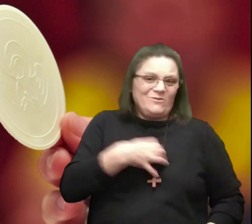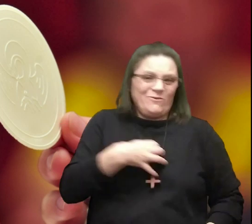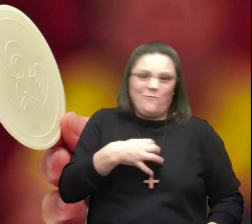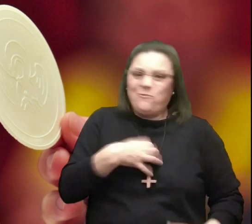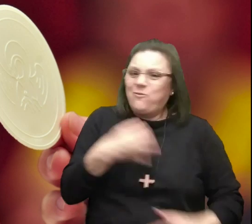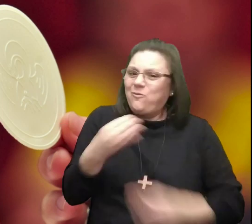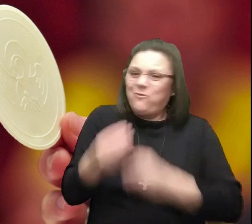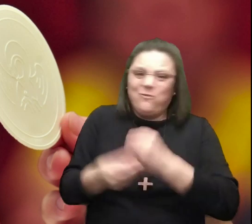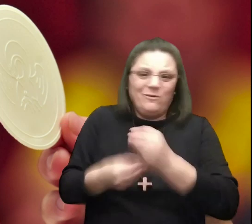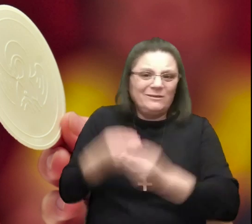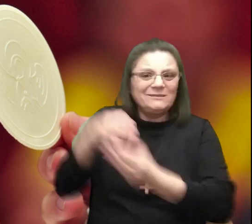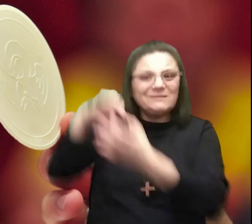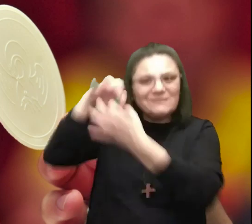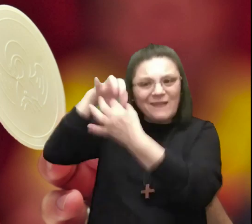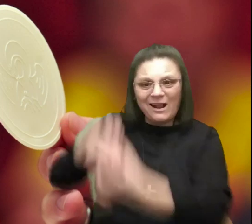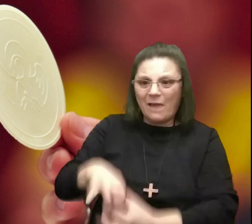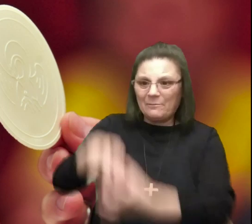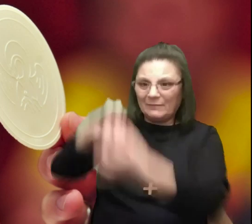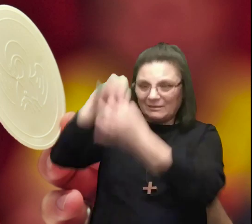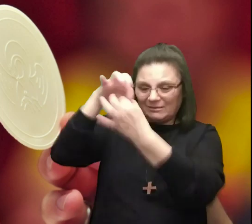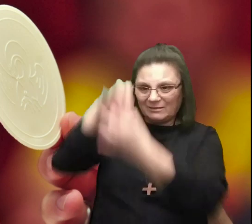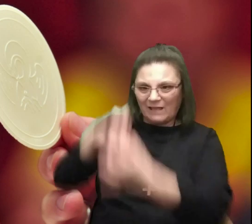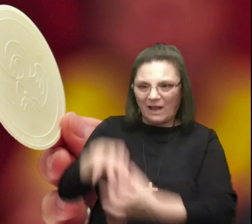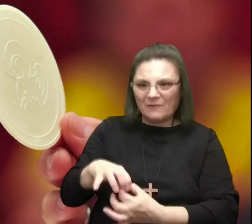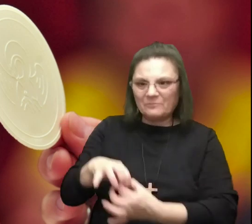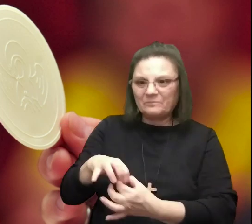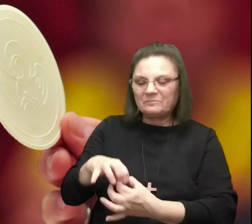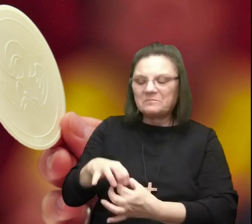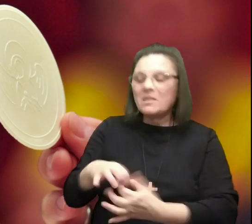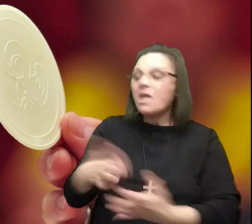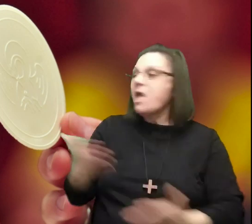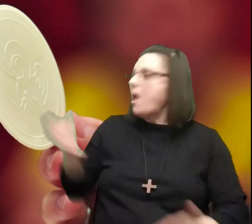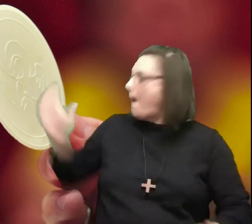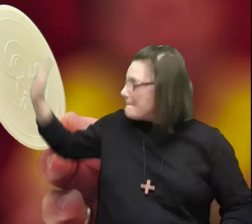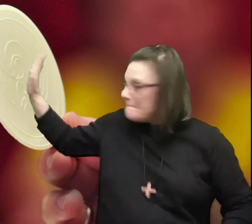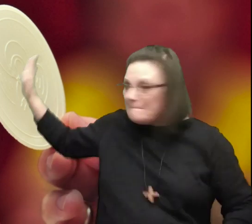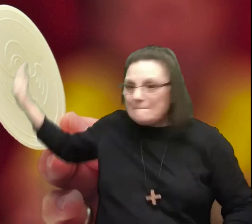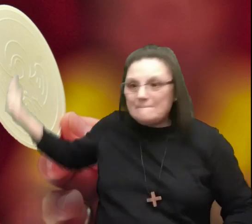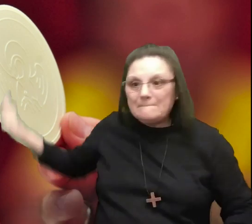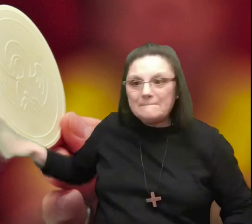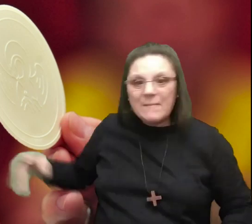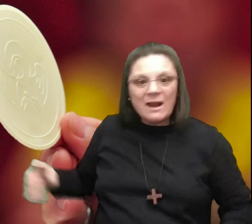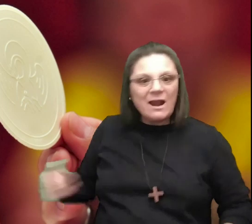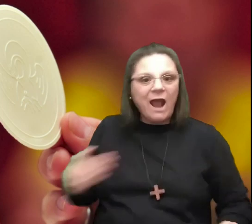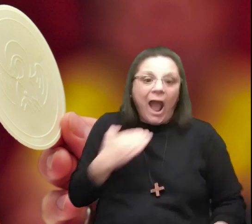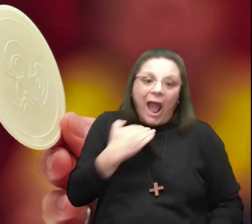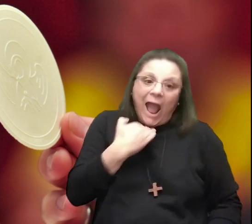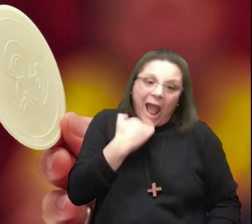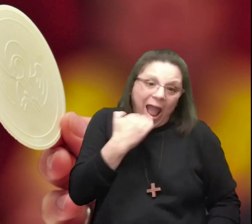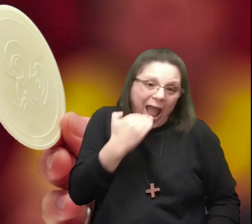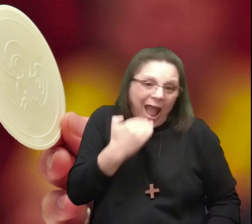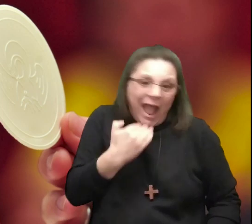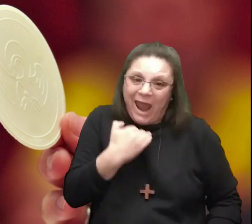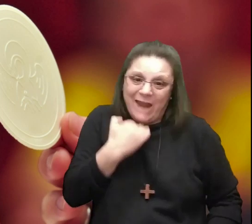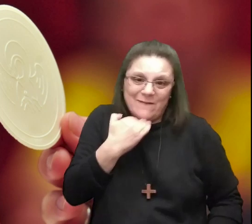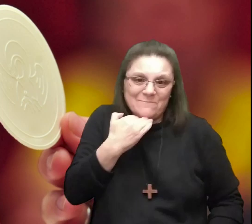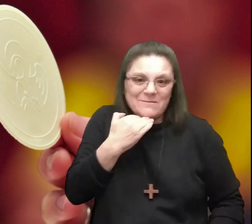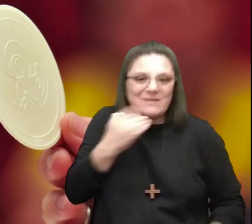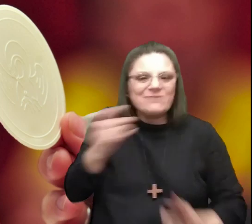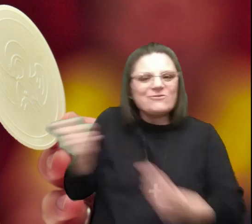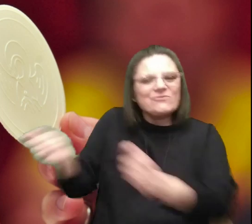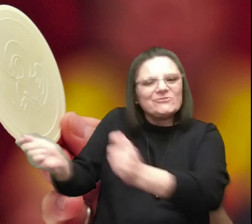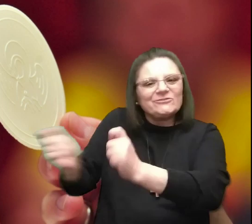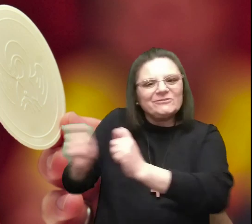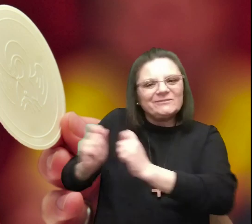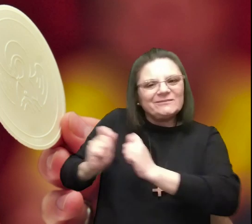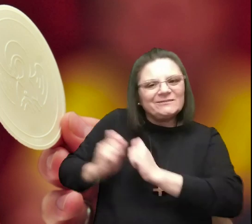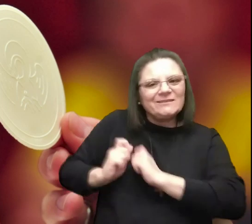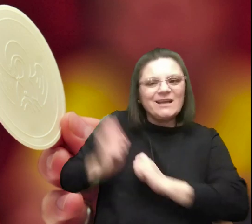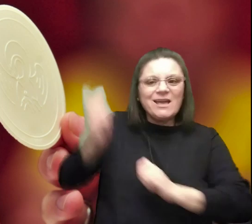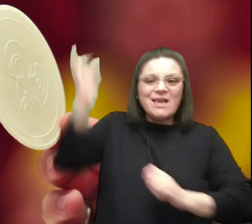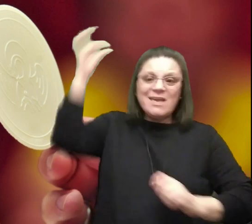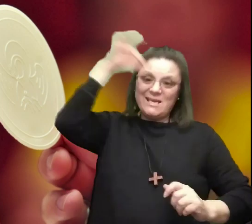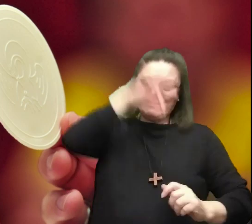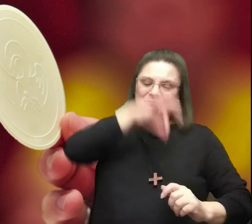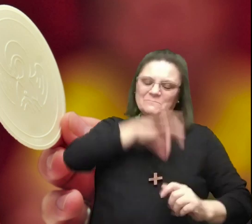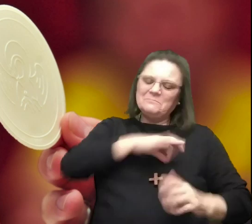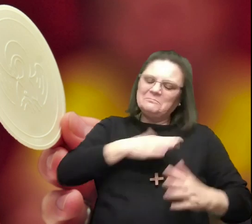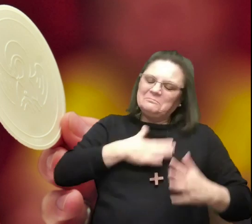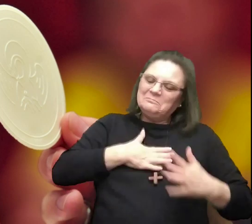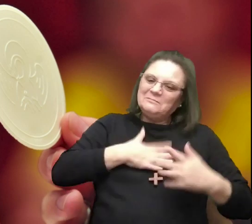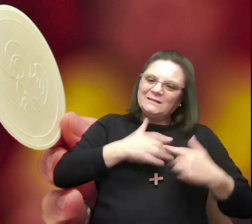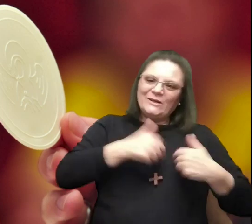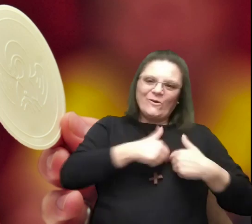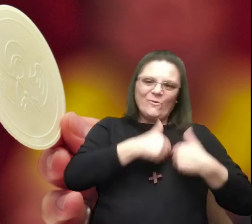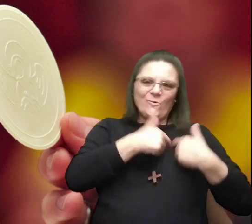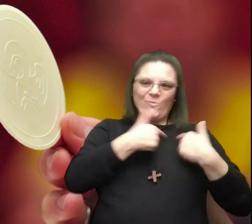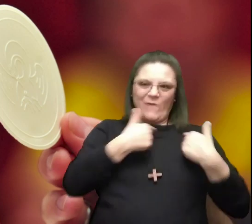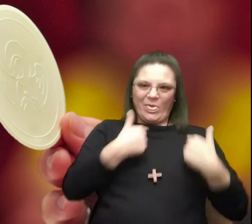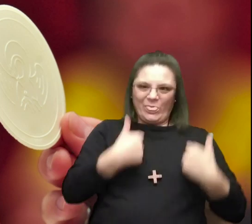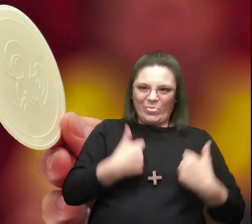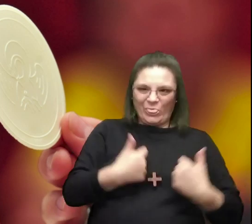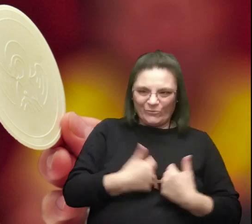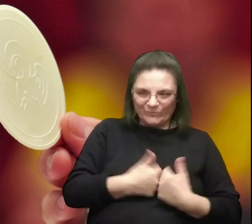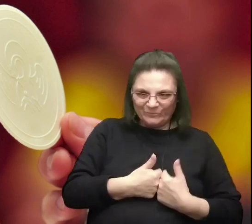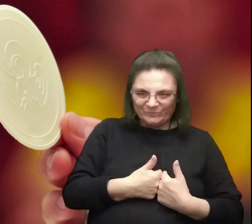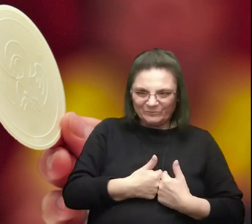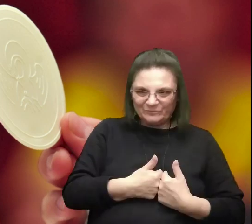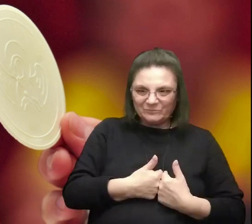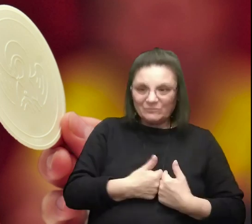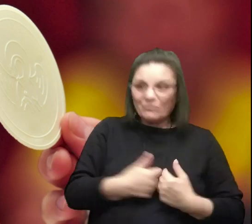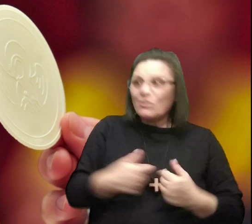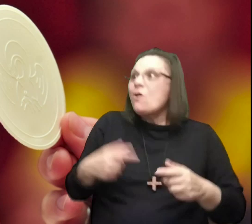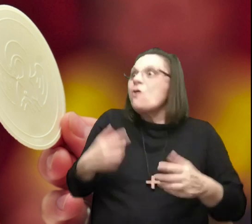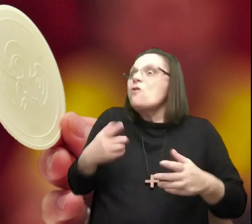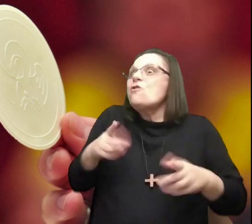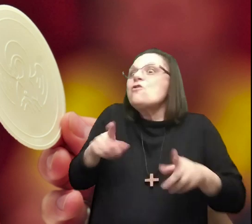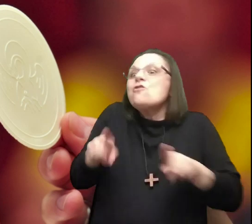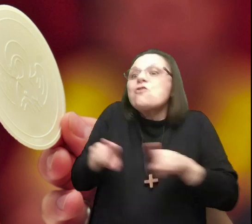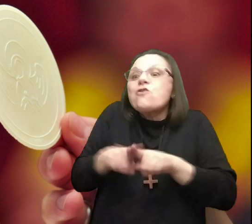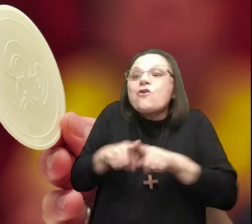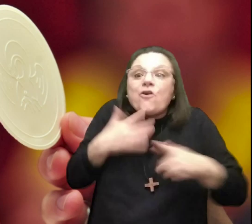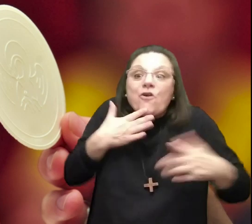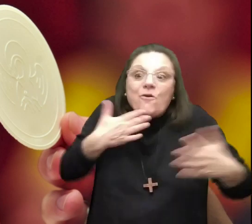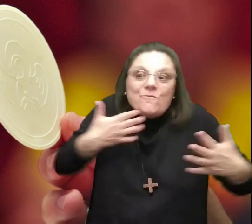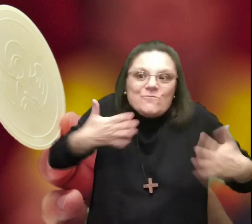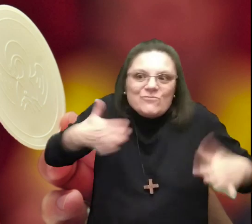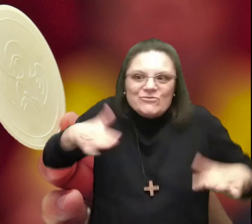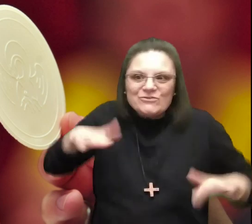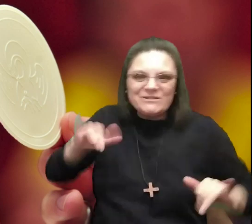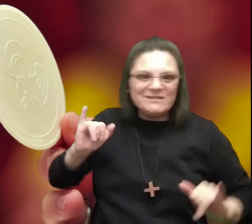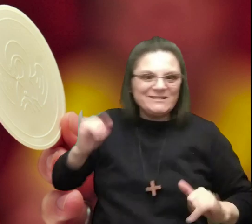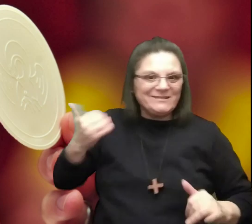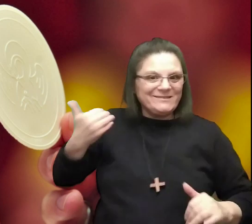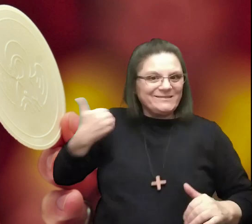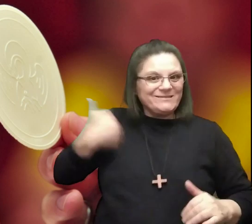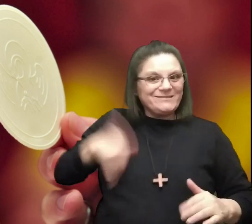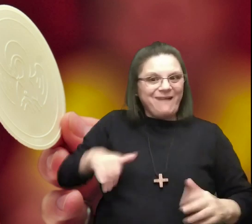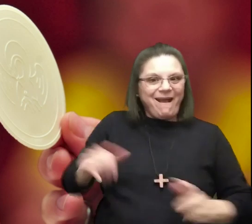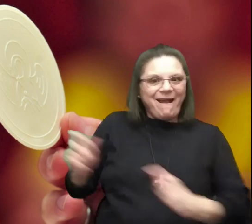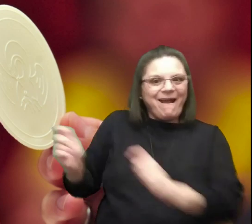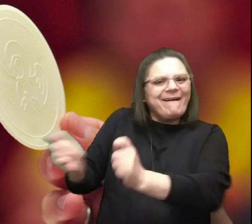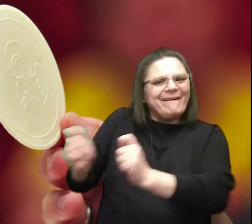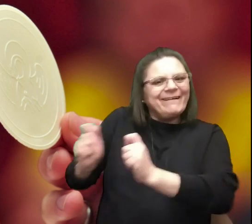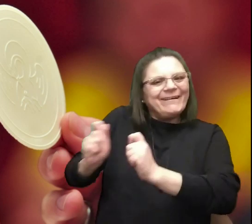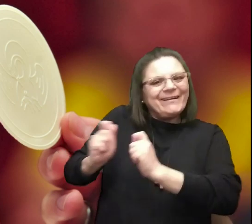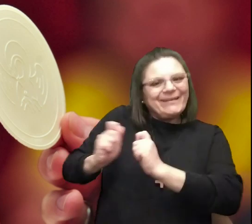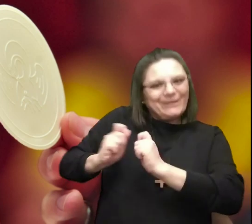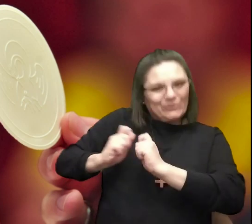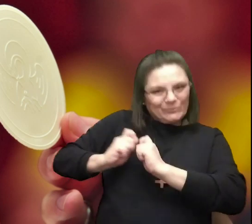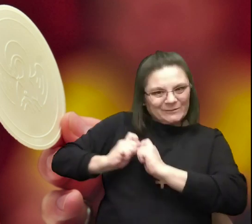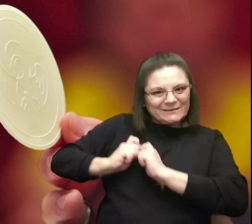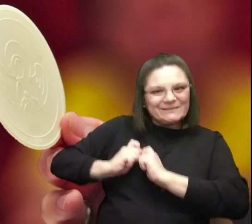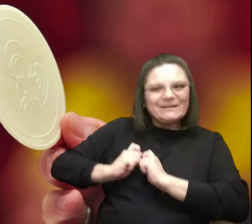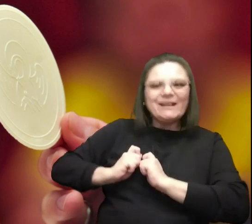ahora no puedo hacerlo sacramentalmente, ven al menos espiritualmente a mi corazón. Como si ya te